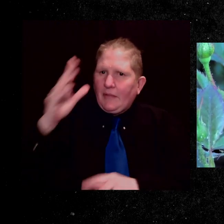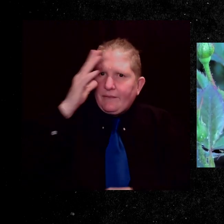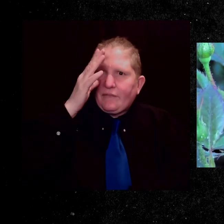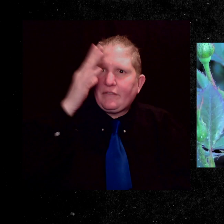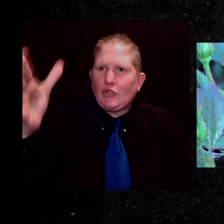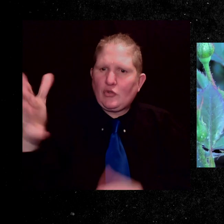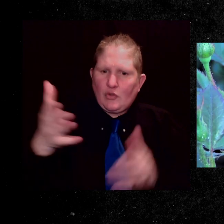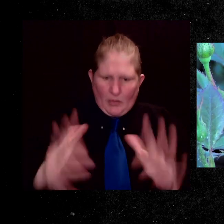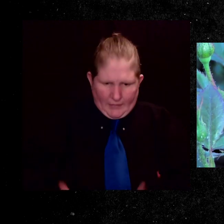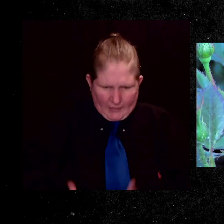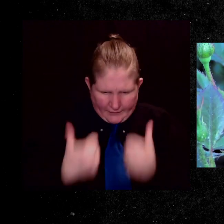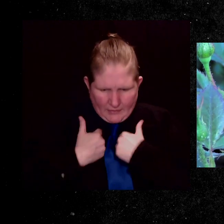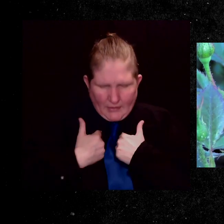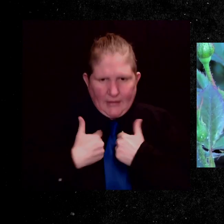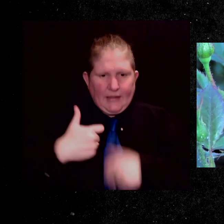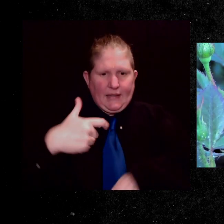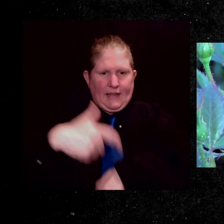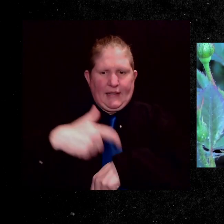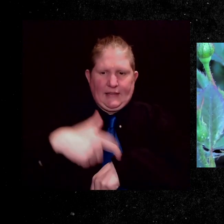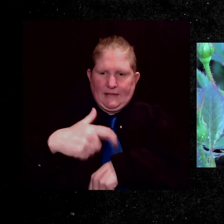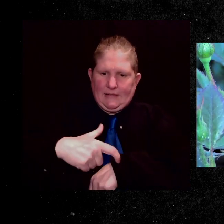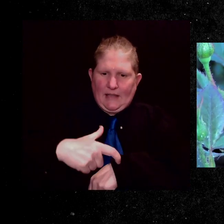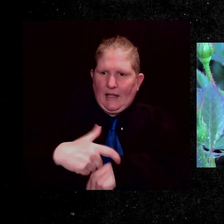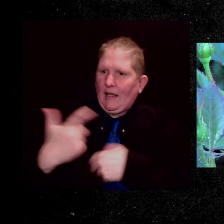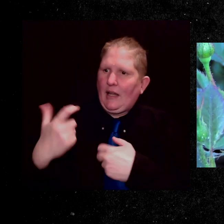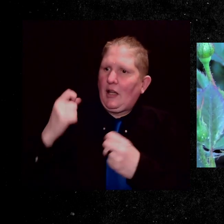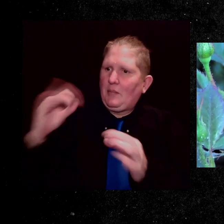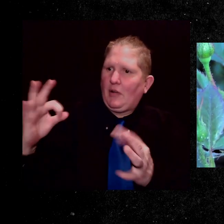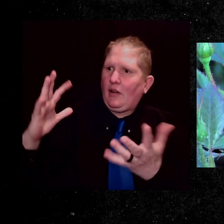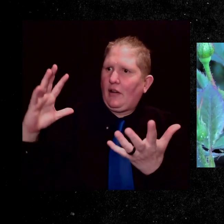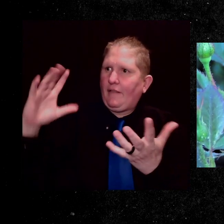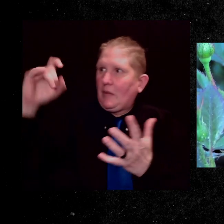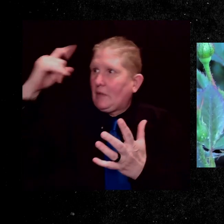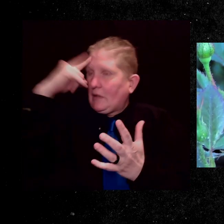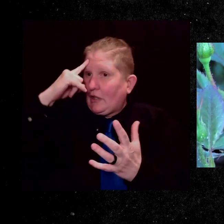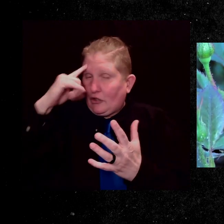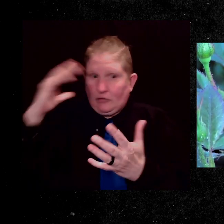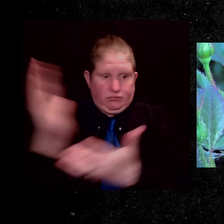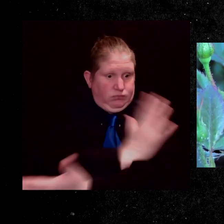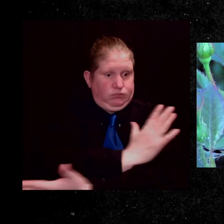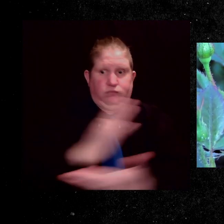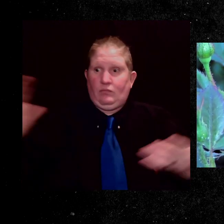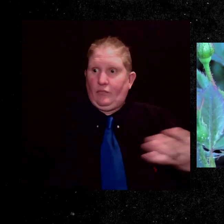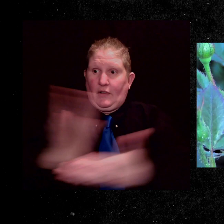En una época de polarización política sin precedentes, el futuro no es binario.